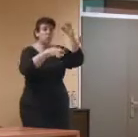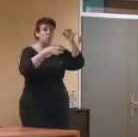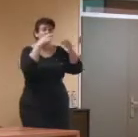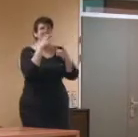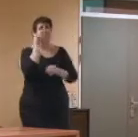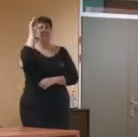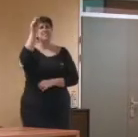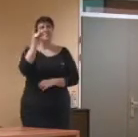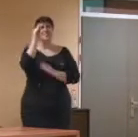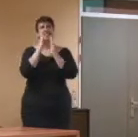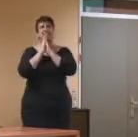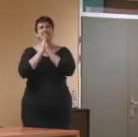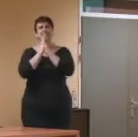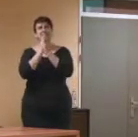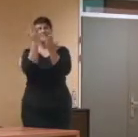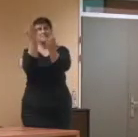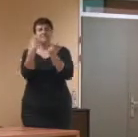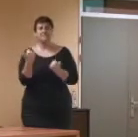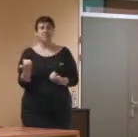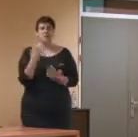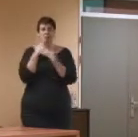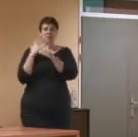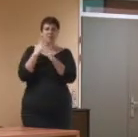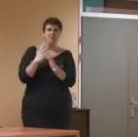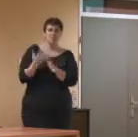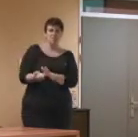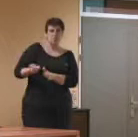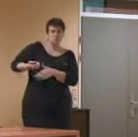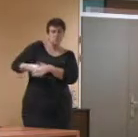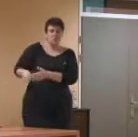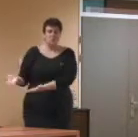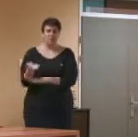que se encontraba para poder culminar la investigación. En el caso Fabra